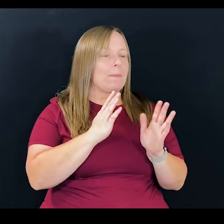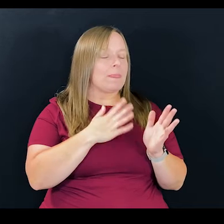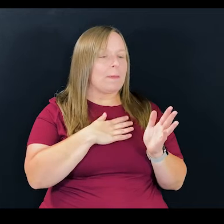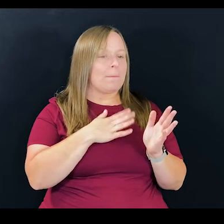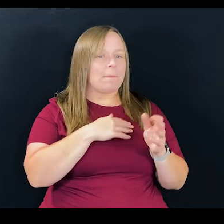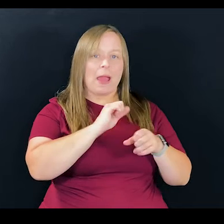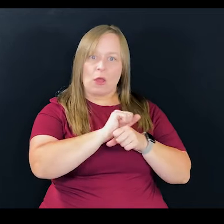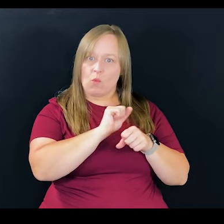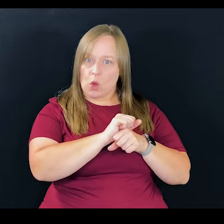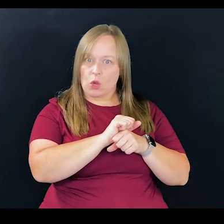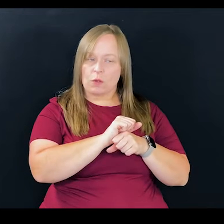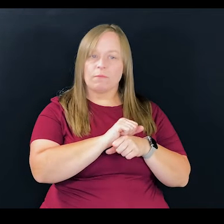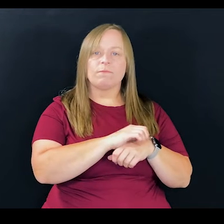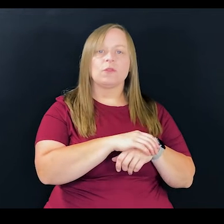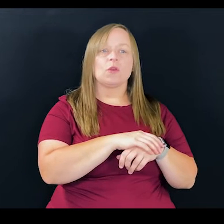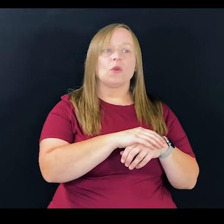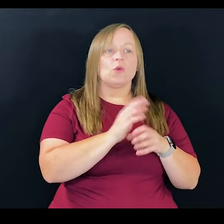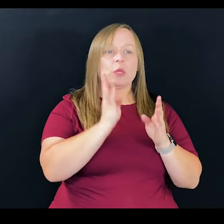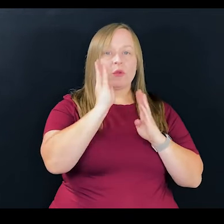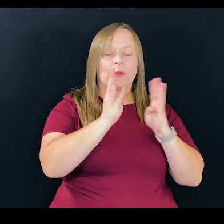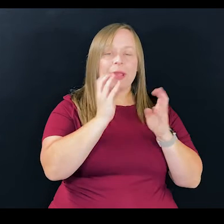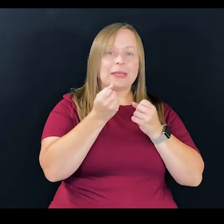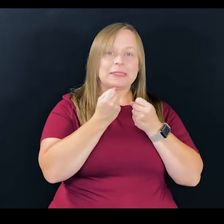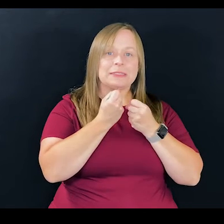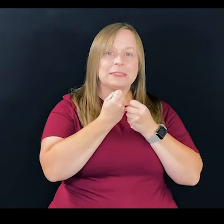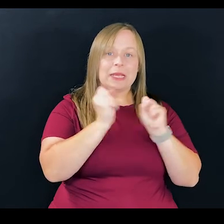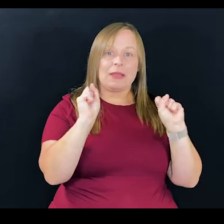Nosotros, en mi trabajo, creamos un plan de seguridad,